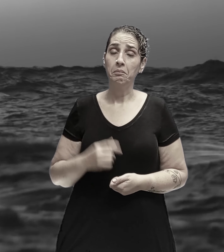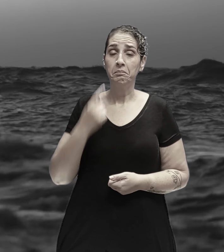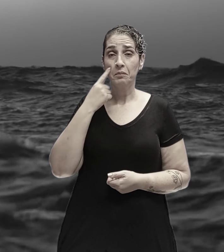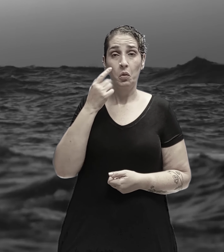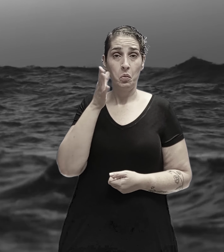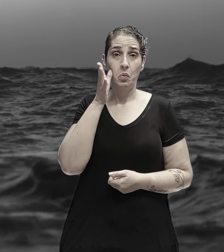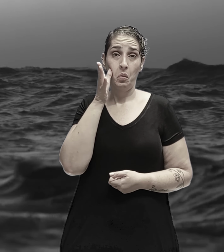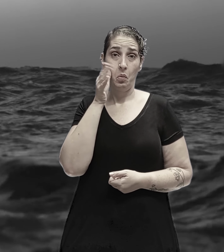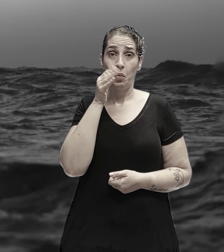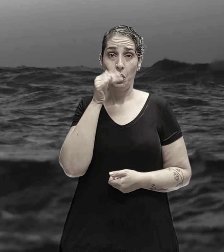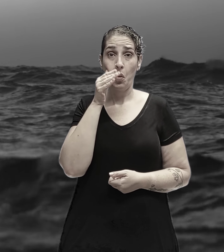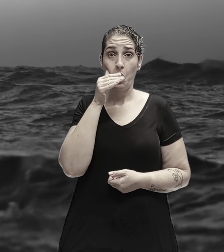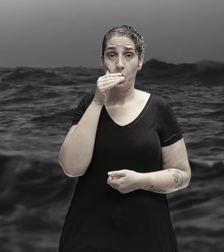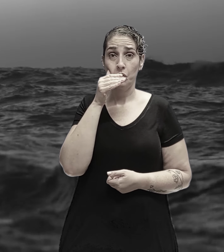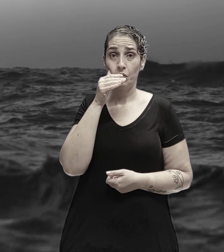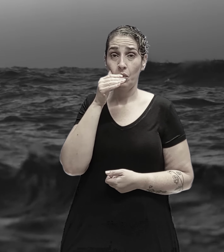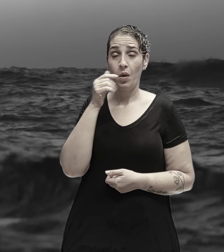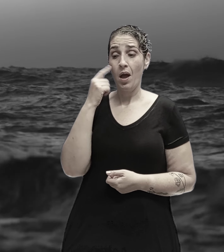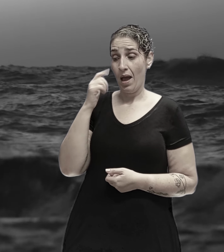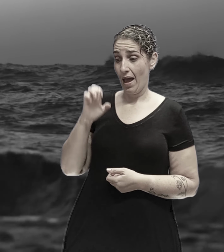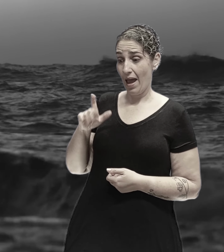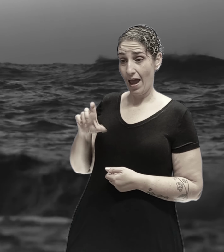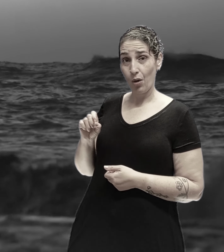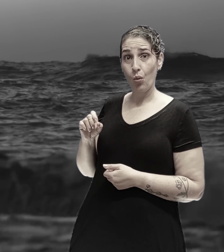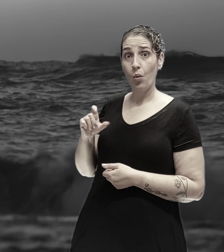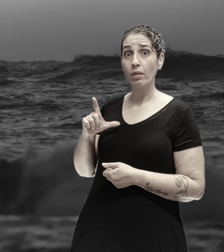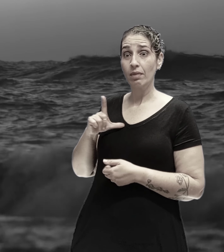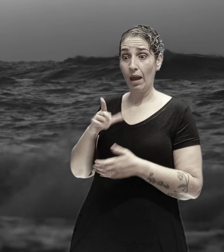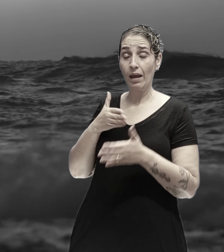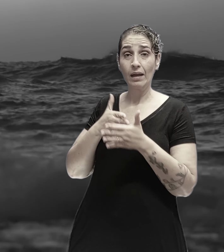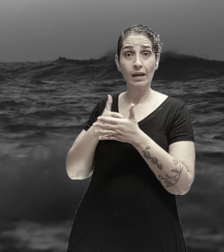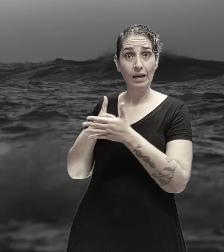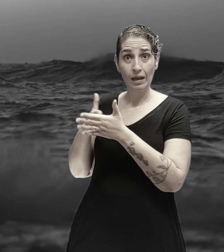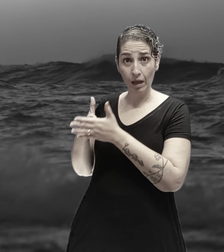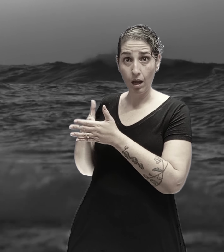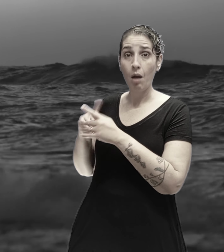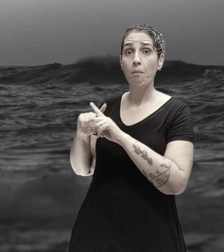Curiosamente, o ego é tanto o obstáculo quanto o caminho.